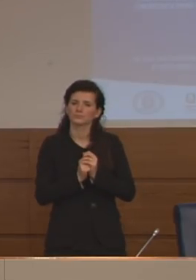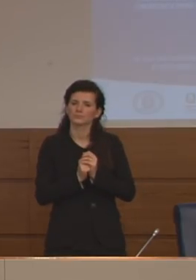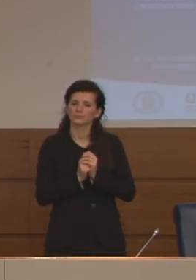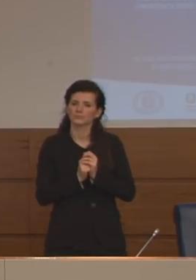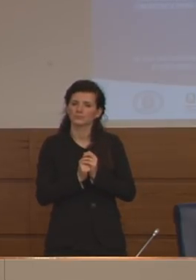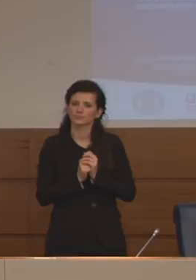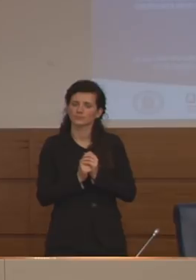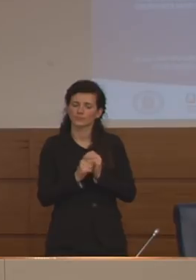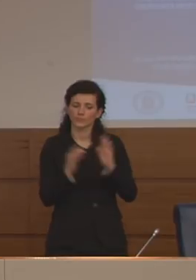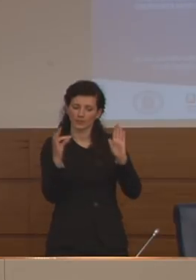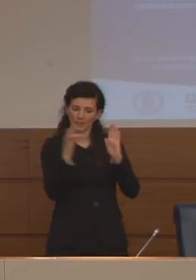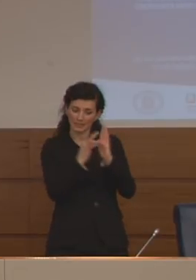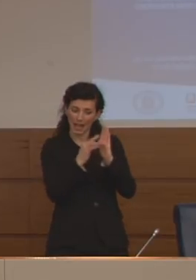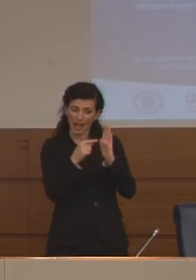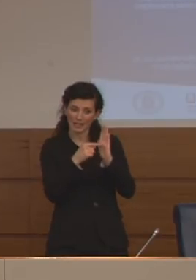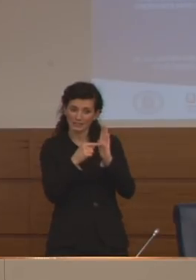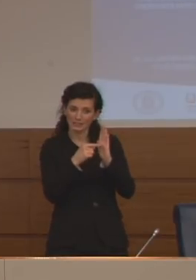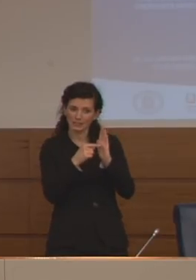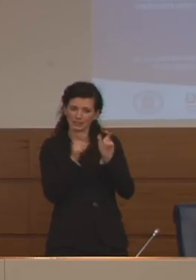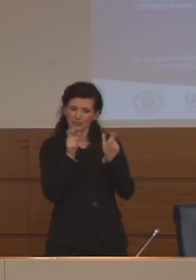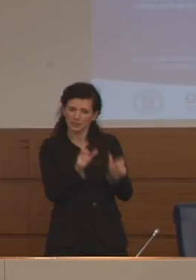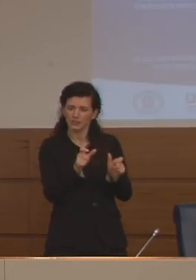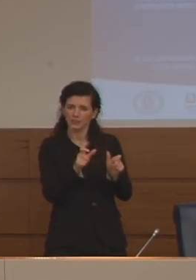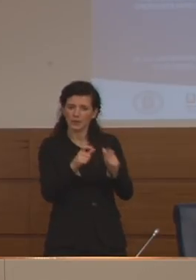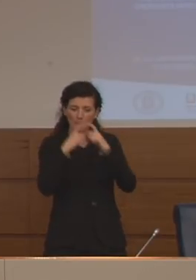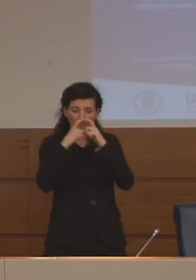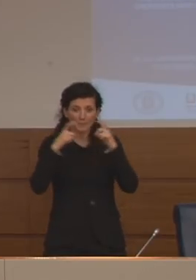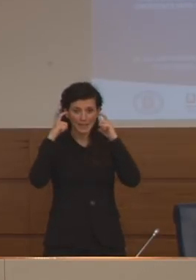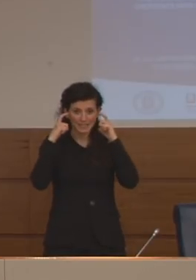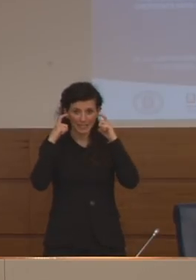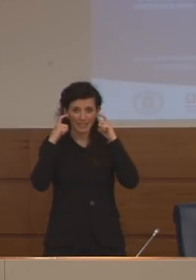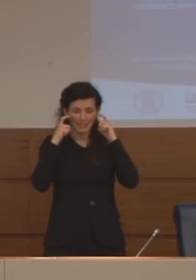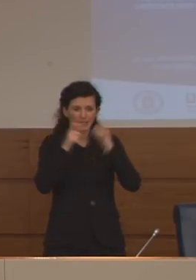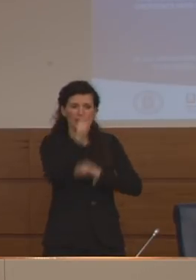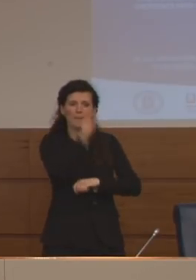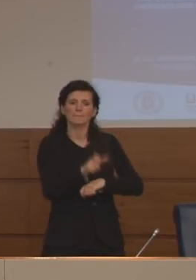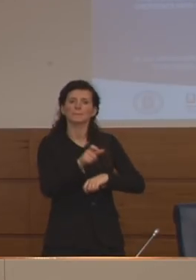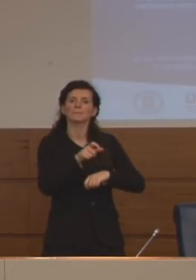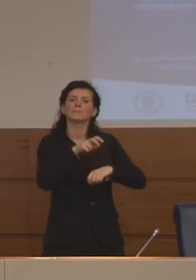fornitura delle mascherine per i medici di base,